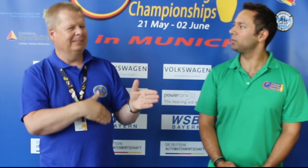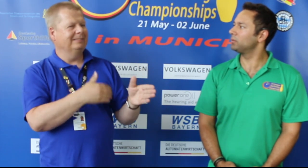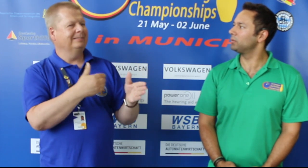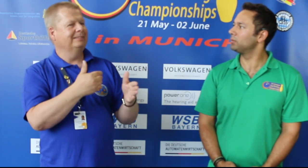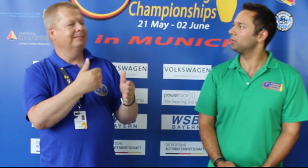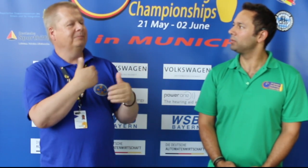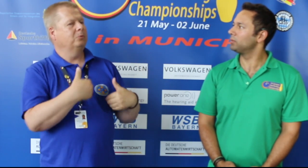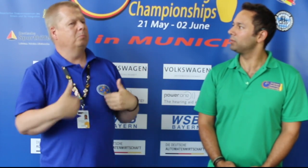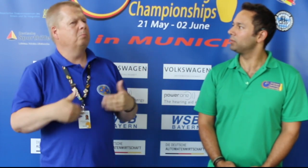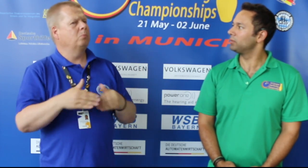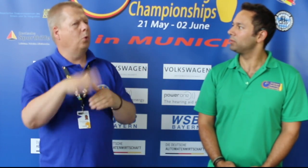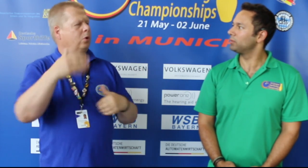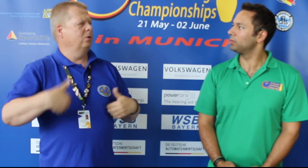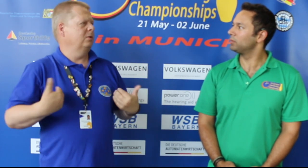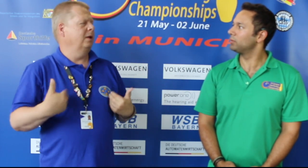Ich hätte gern noch mehr jüngere Sportler/innen.